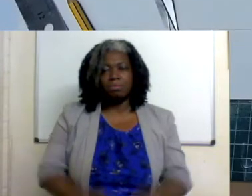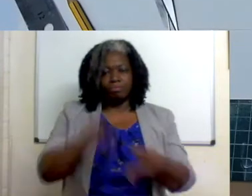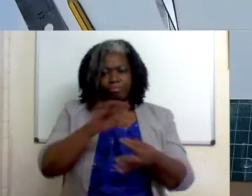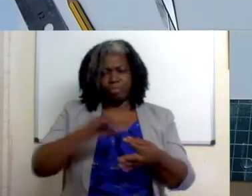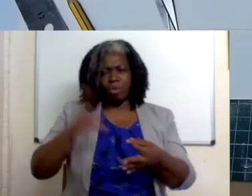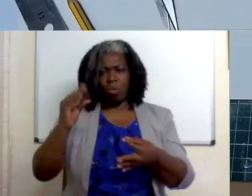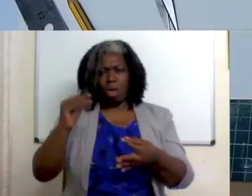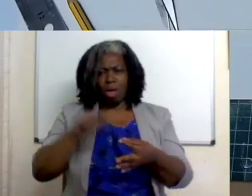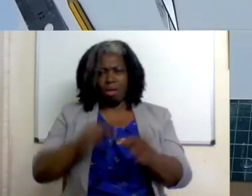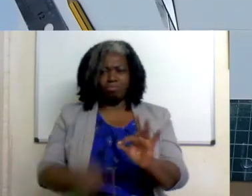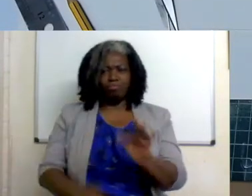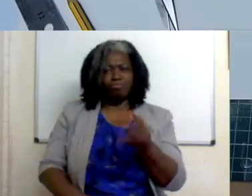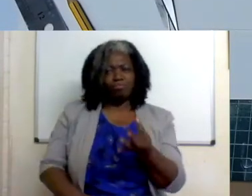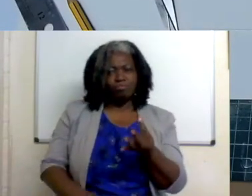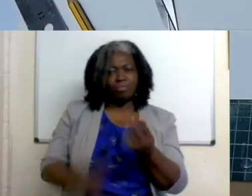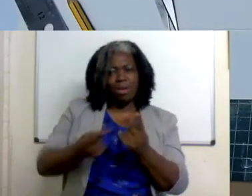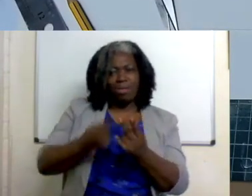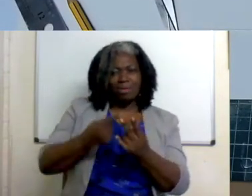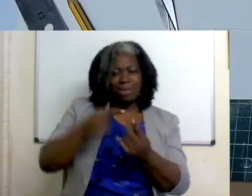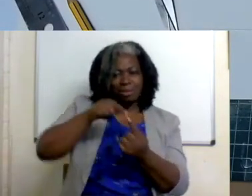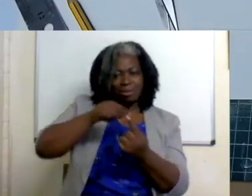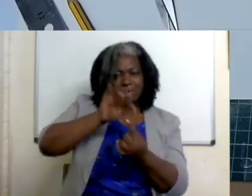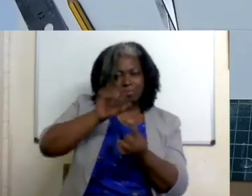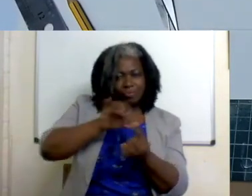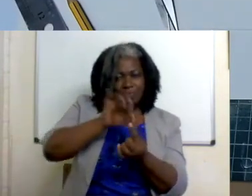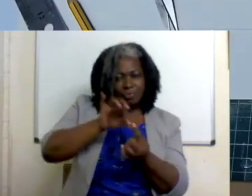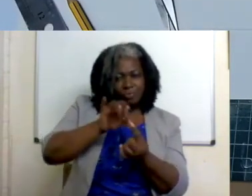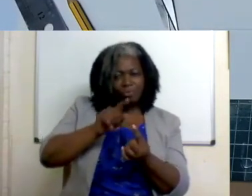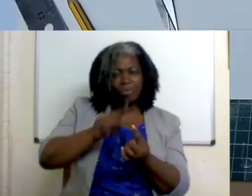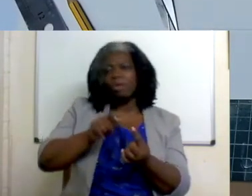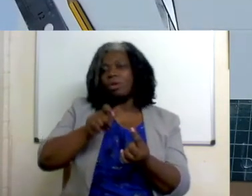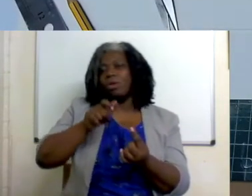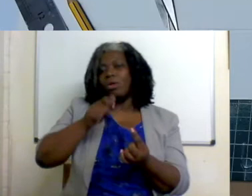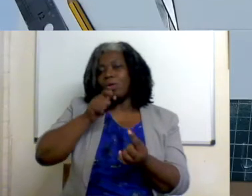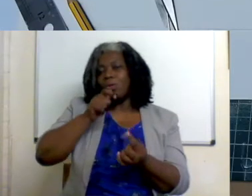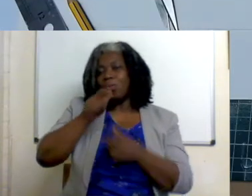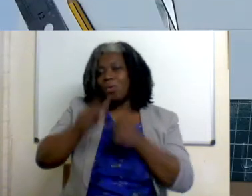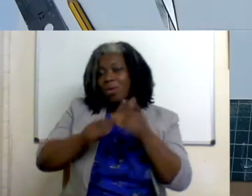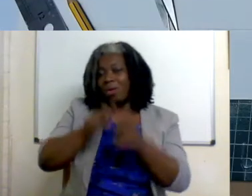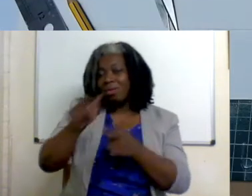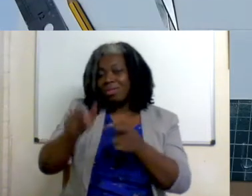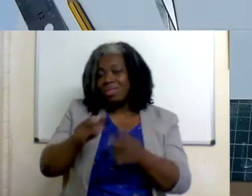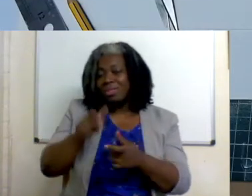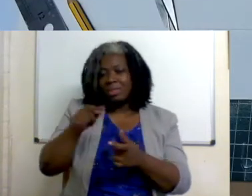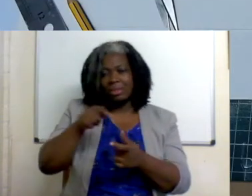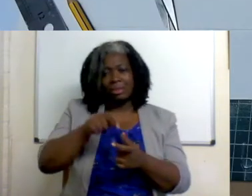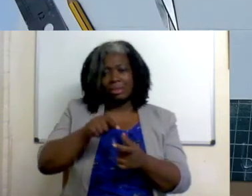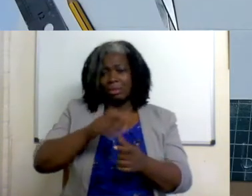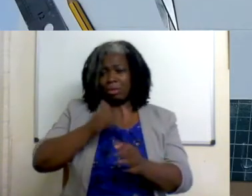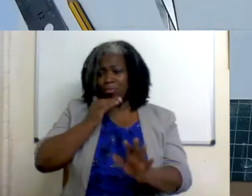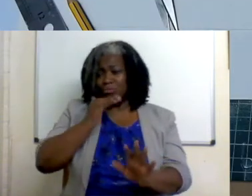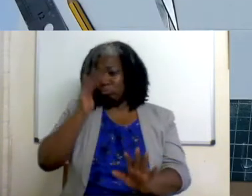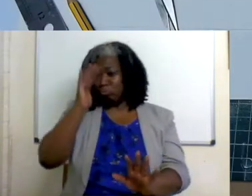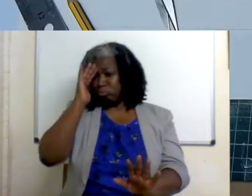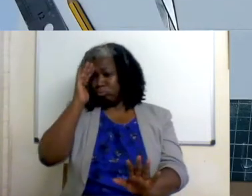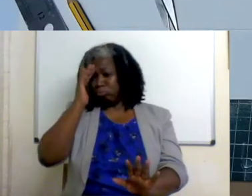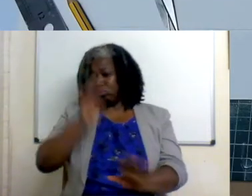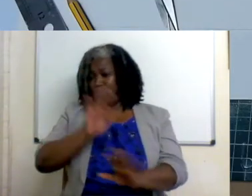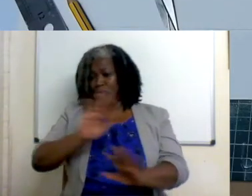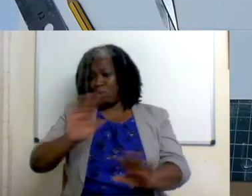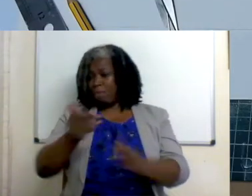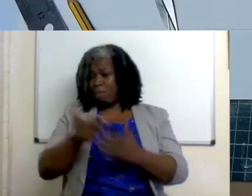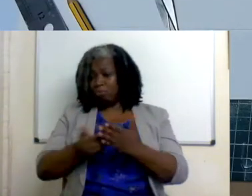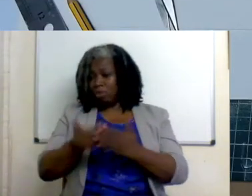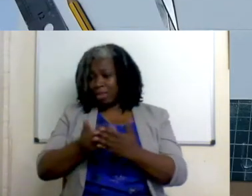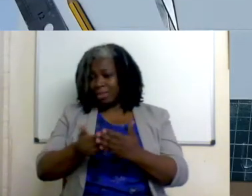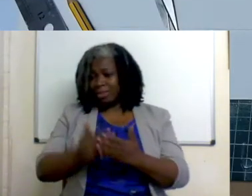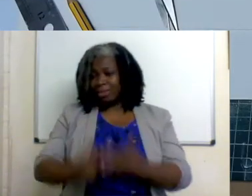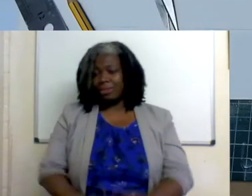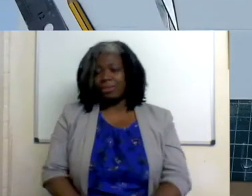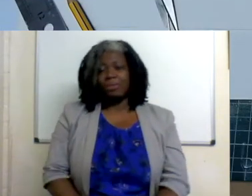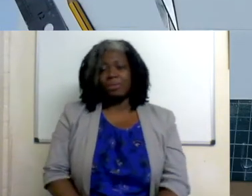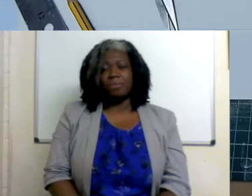tu druhou stranu na lidsky vyklad, coz je: Ne vic chleba!